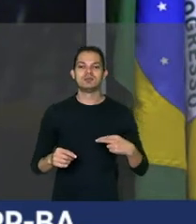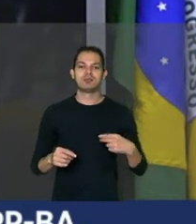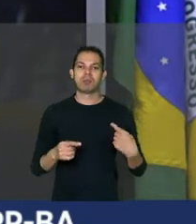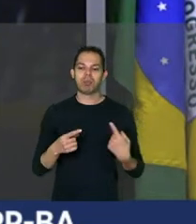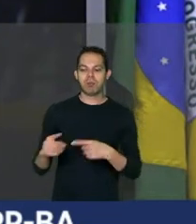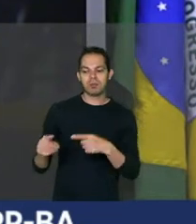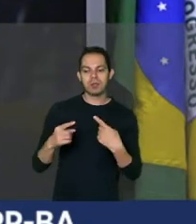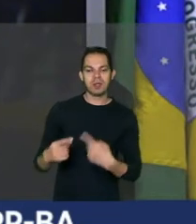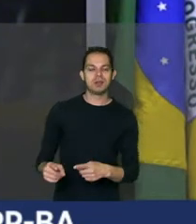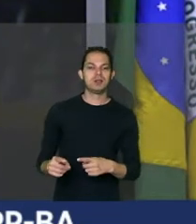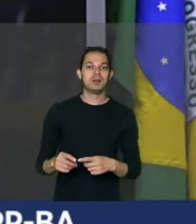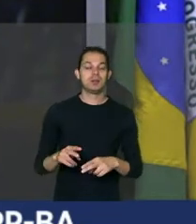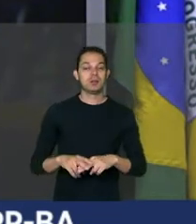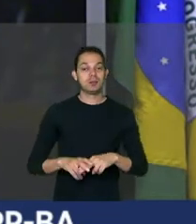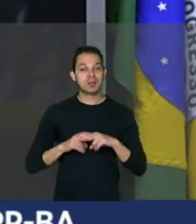FORMA INDEVIDA. DAÍPORQUE